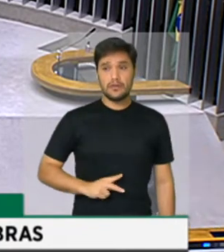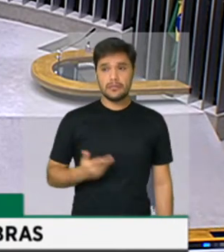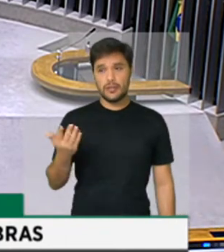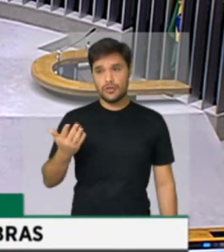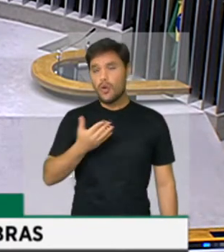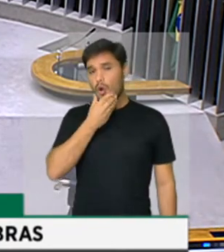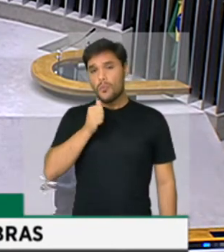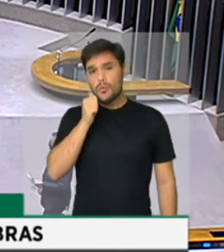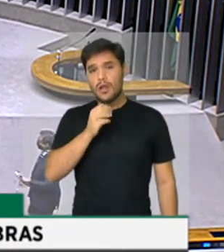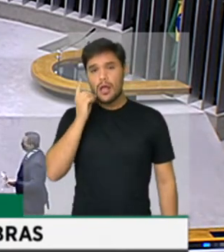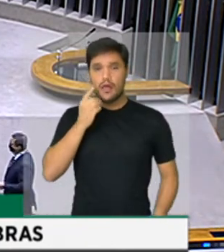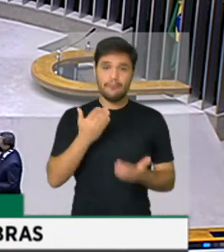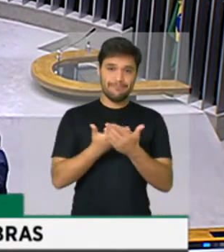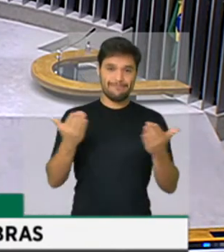AR. AVANÇAR... -- [PRESIDENTE]: PARA